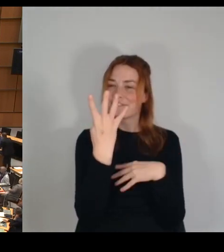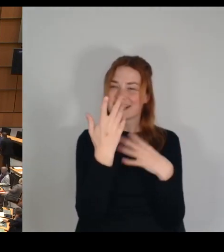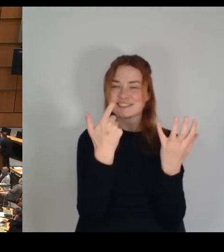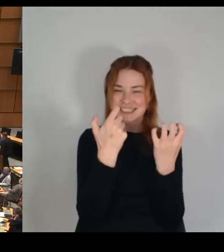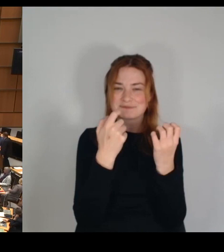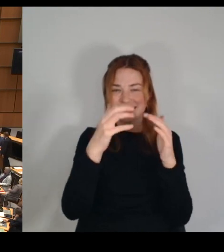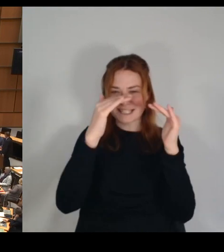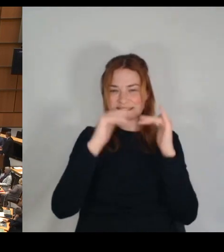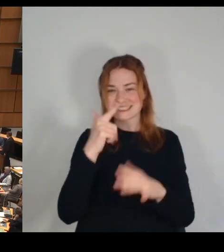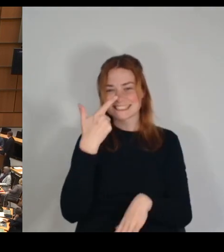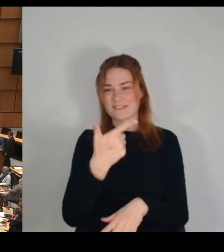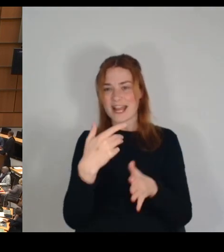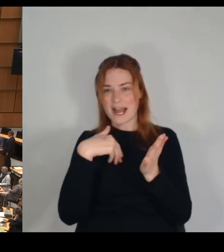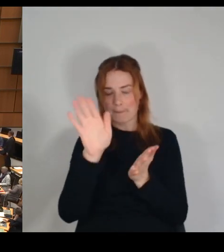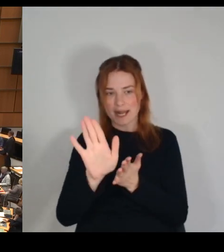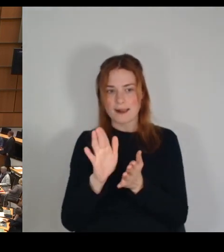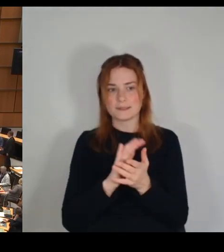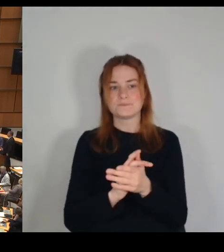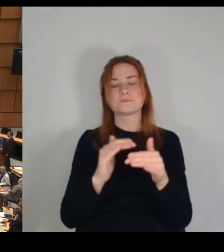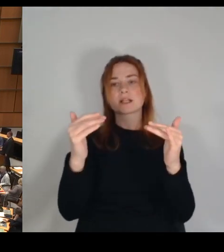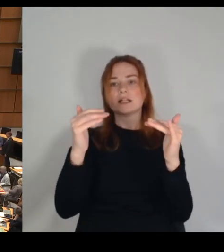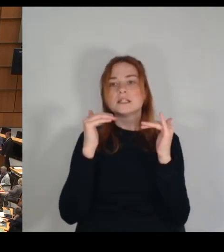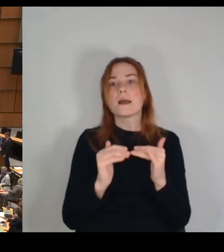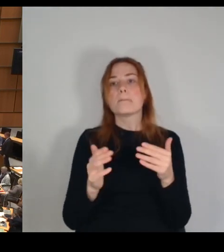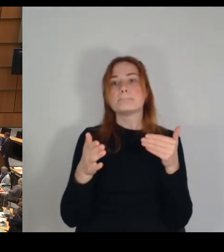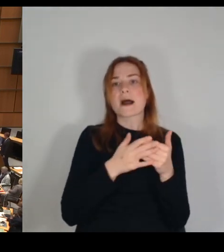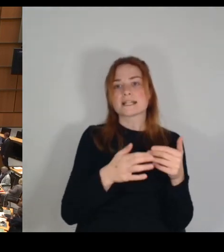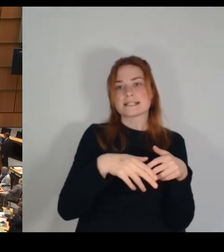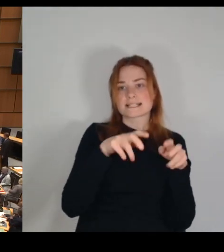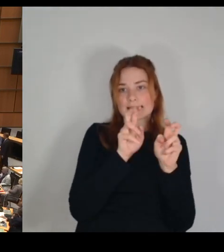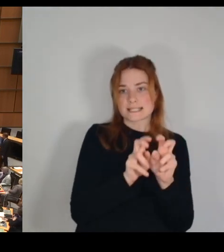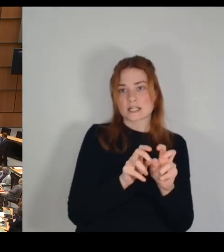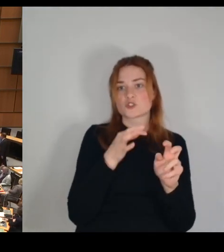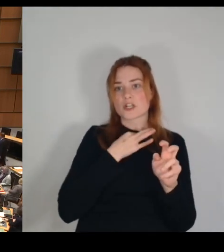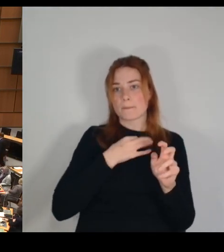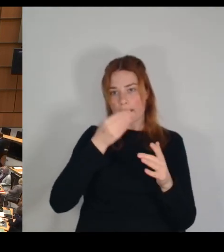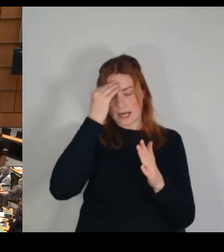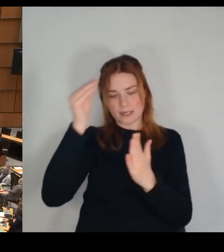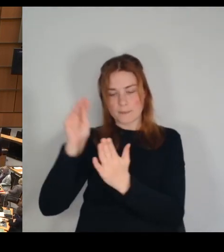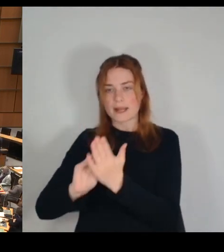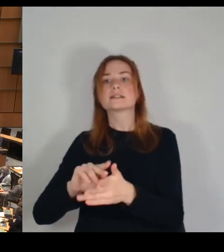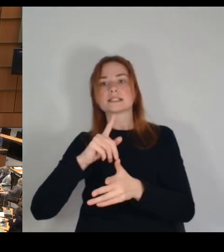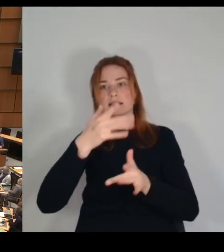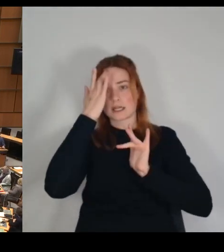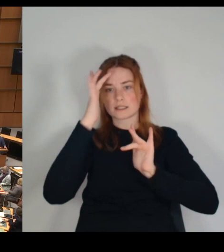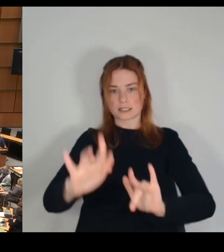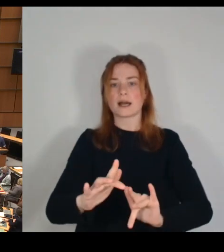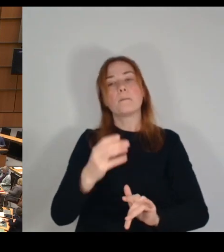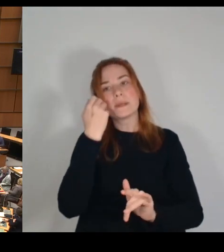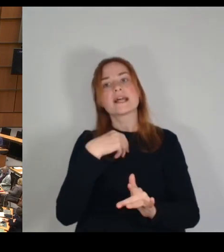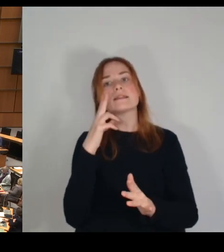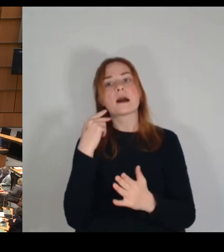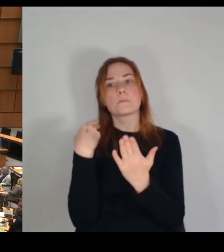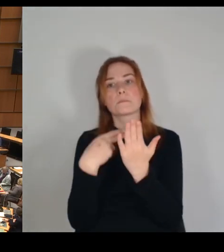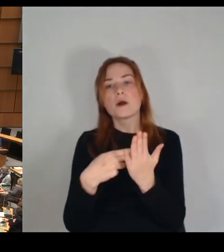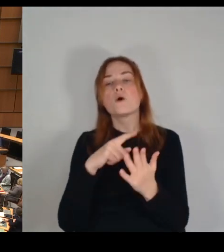Beisitzer vermerkt worden ist. Bitte geben Sie dazu Ihren Namen an und warten, bis Ihr Name auf der Liste abgehakt worden ist.